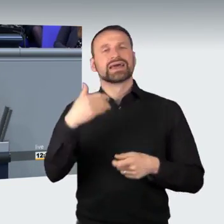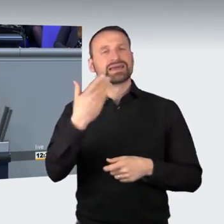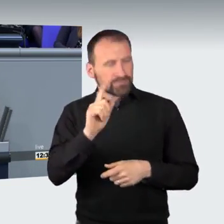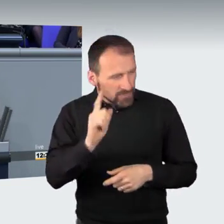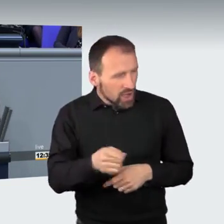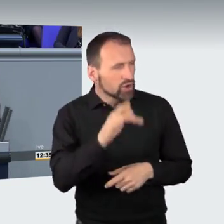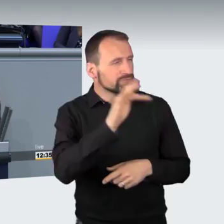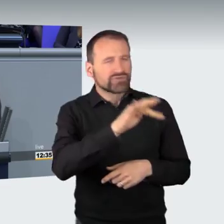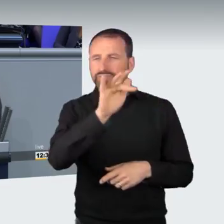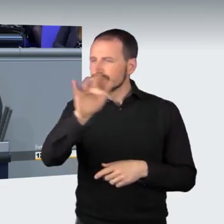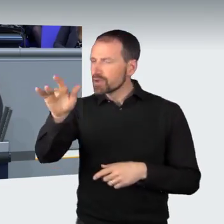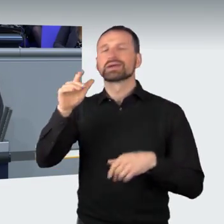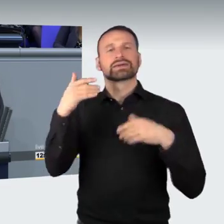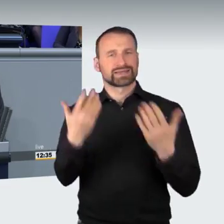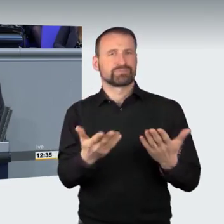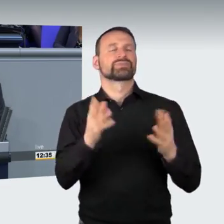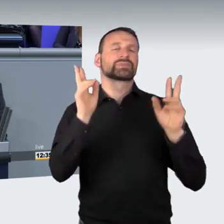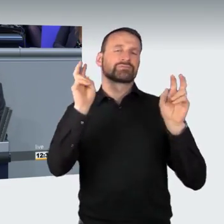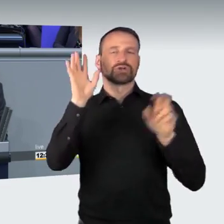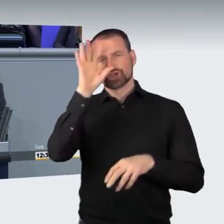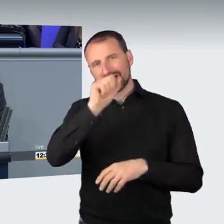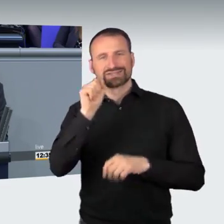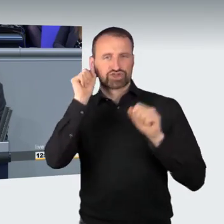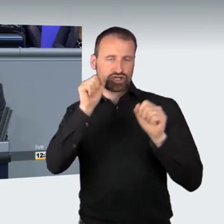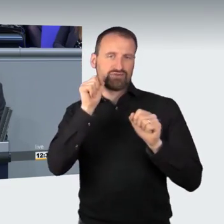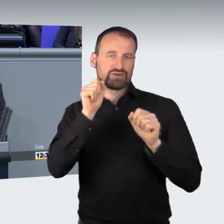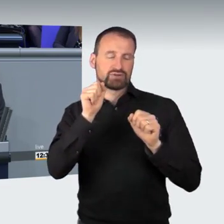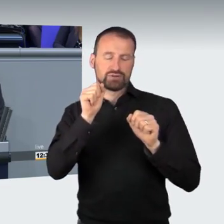Das dürfen wir nicht dulden. Wir dürfen denen das auch nicht durchgehen lassen.